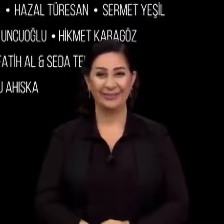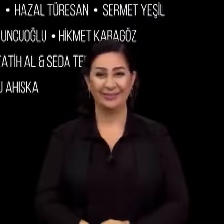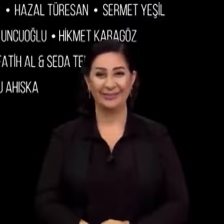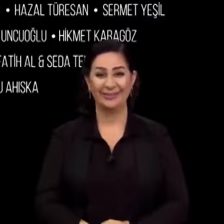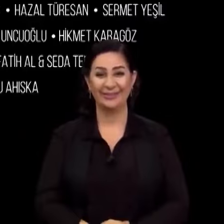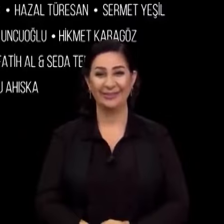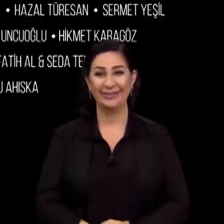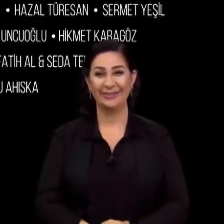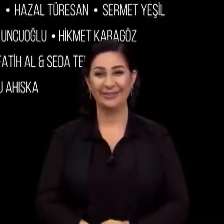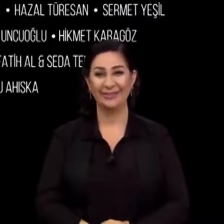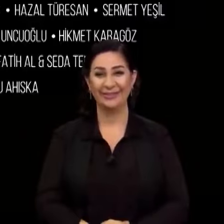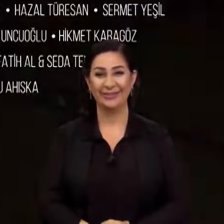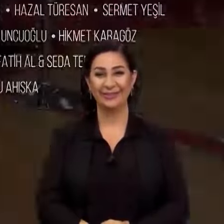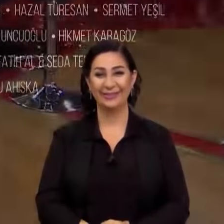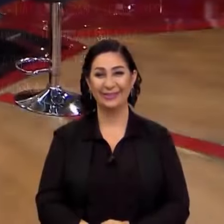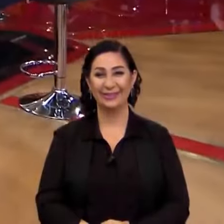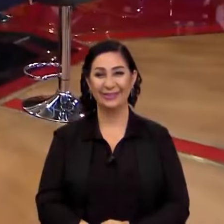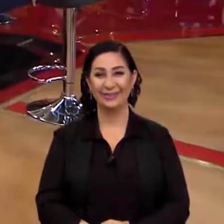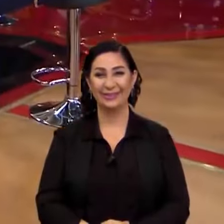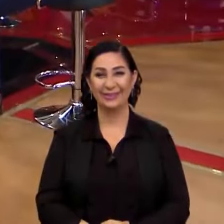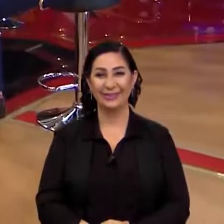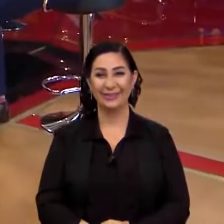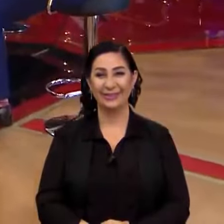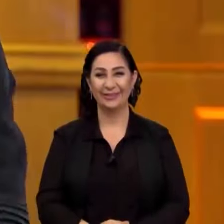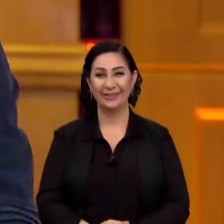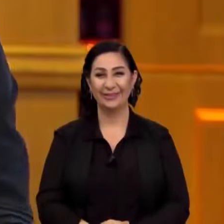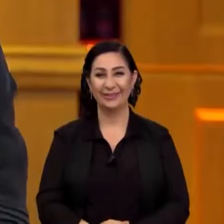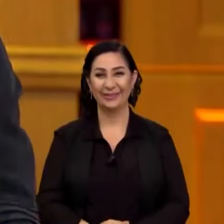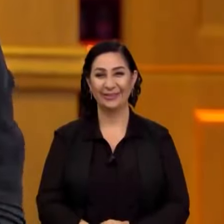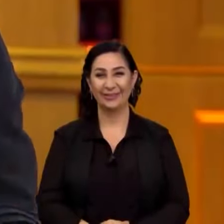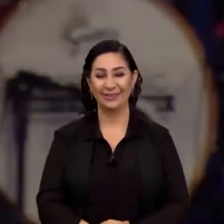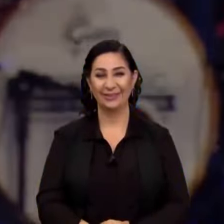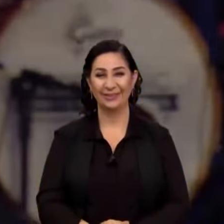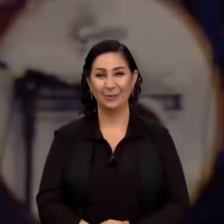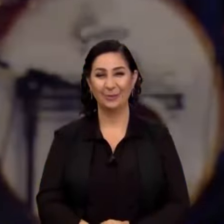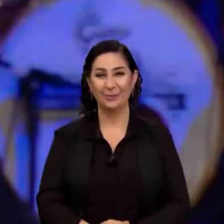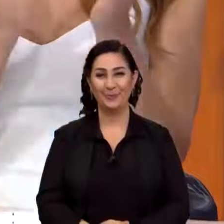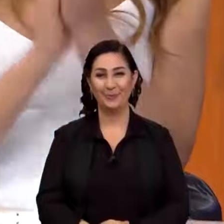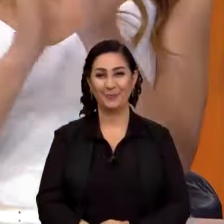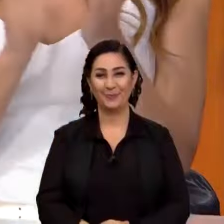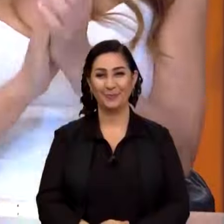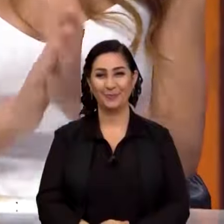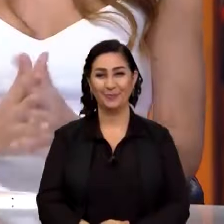[Müzik]